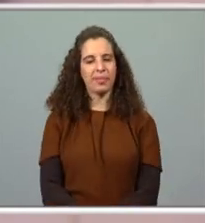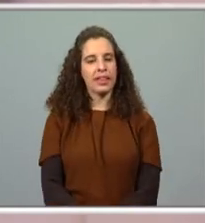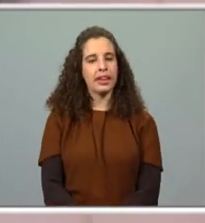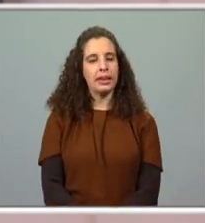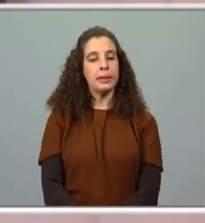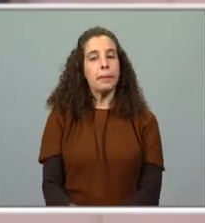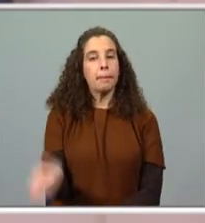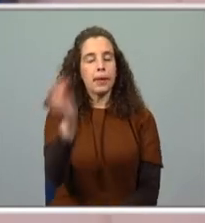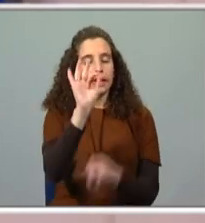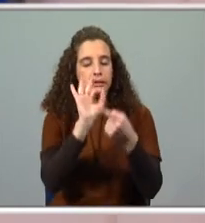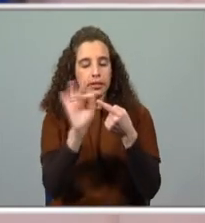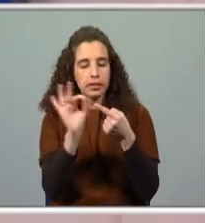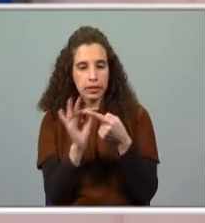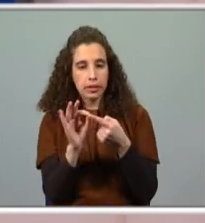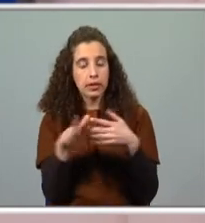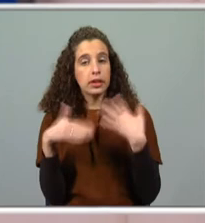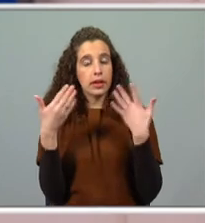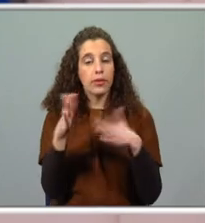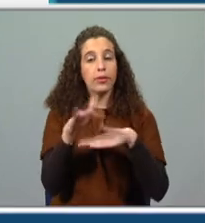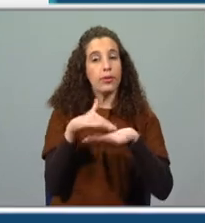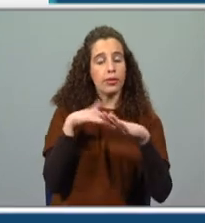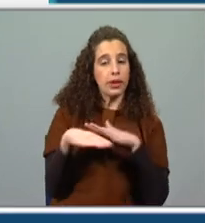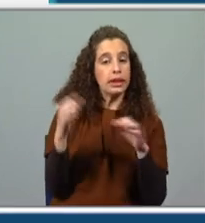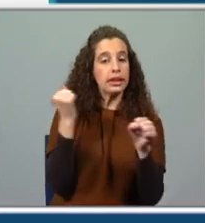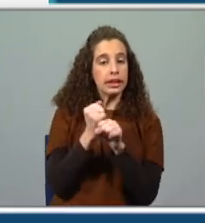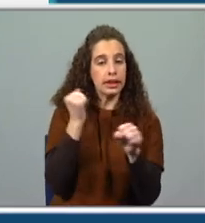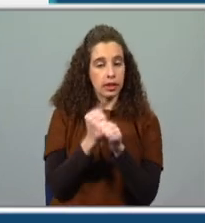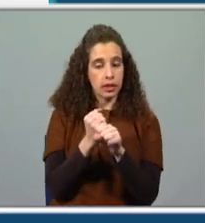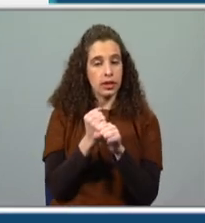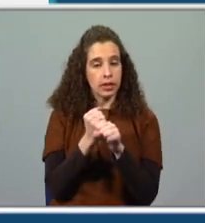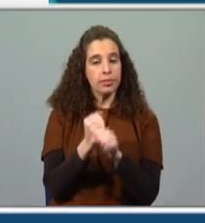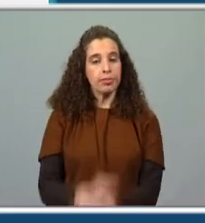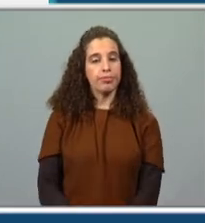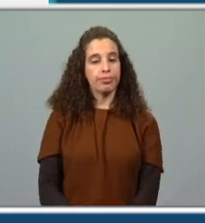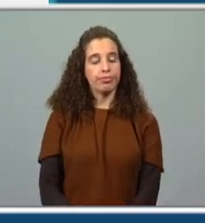especificamente Vamos então fazer exercícios ortográficos com os ditongos 具體讓我們做雙元音拼寫練習